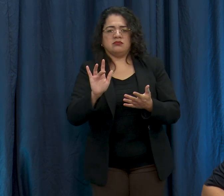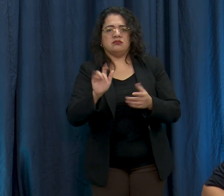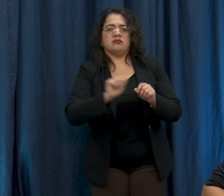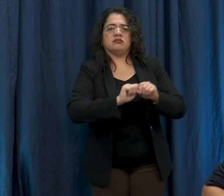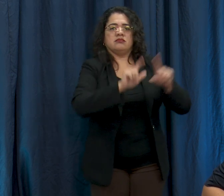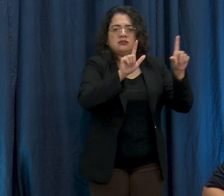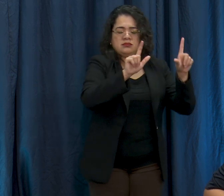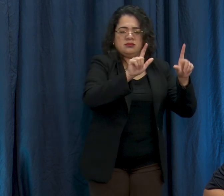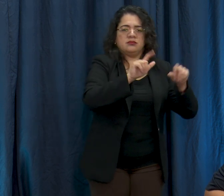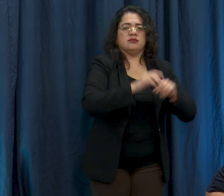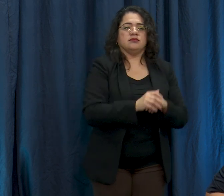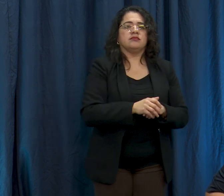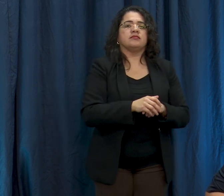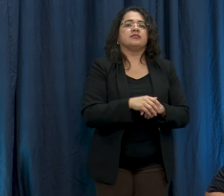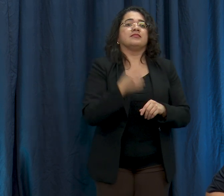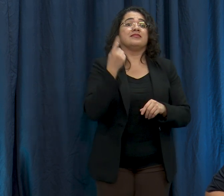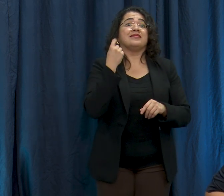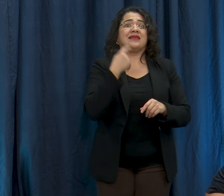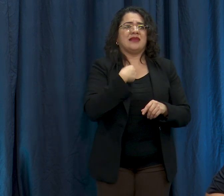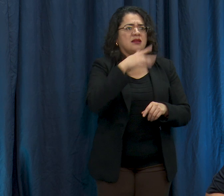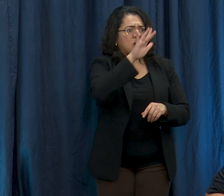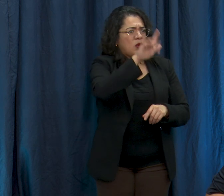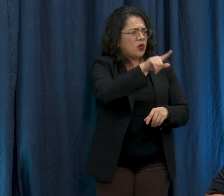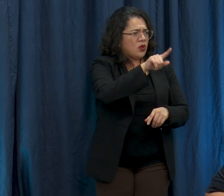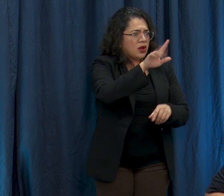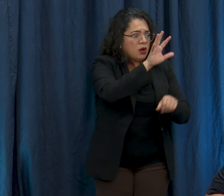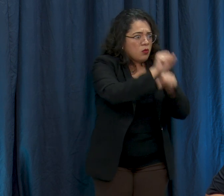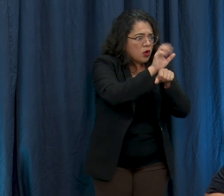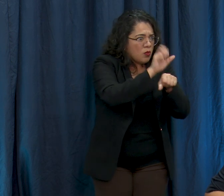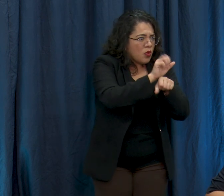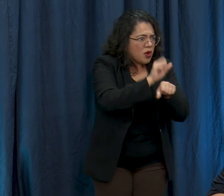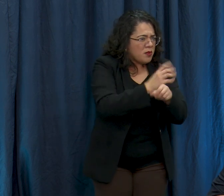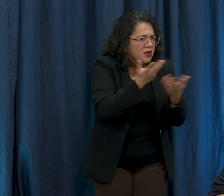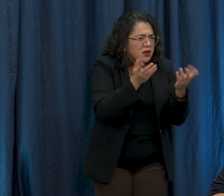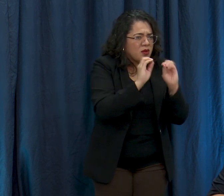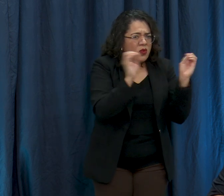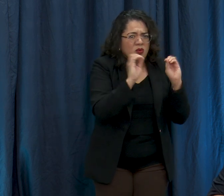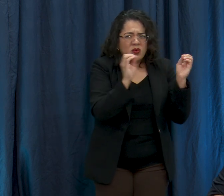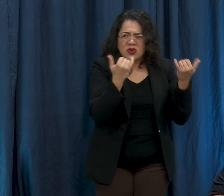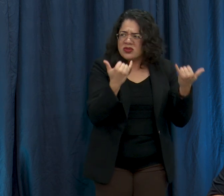estan en estados los espacio para él por el dia y puede tratar nuevamente el